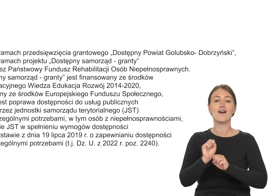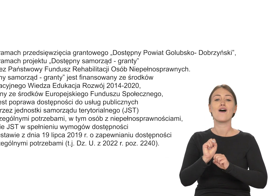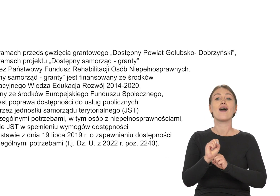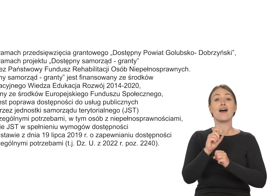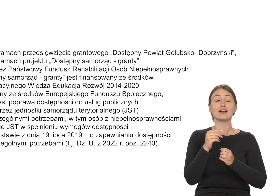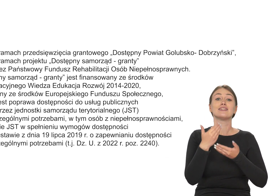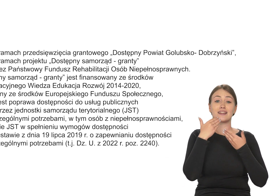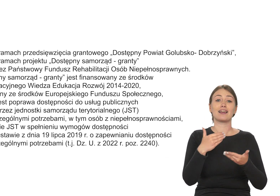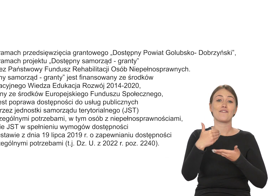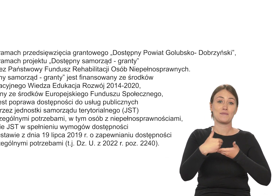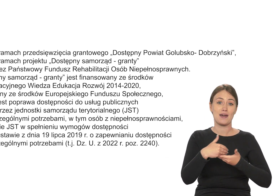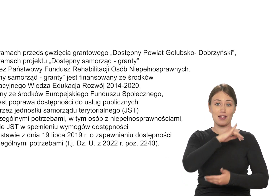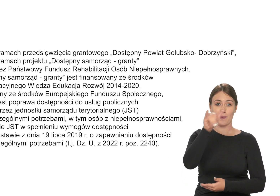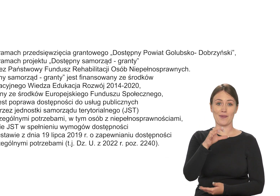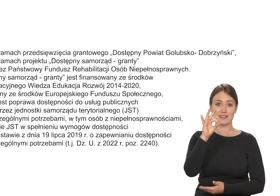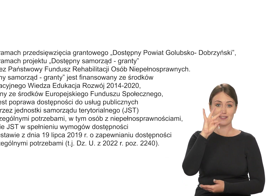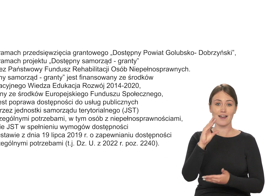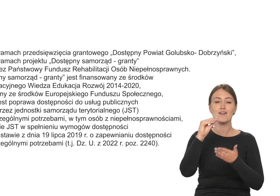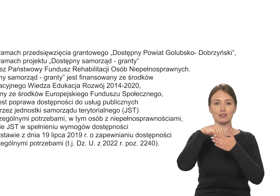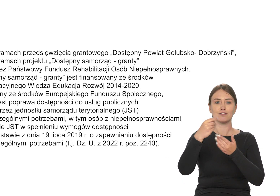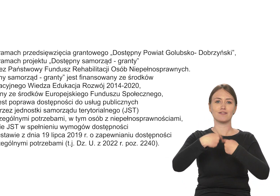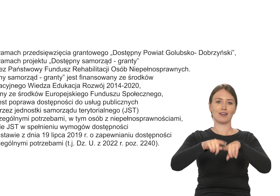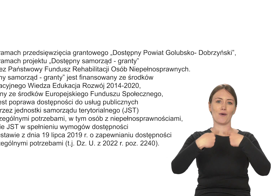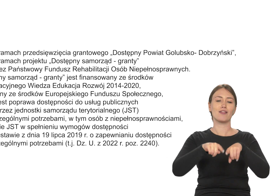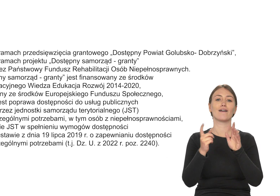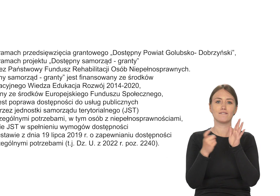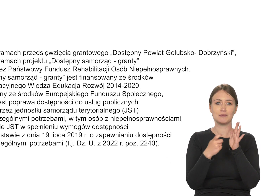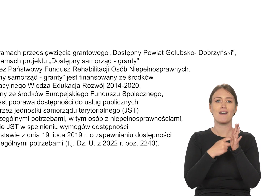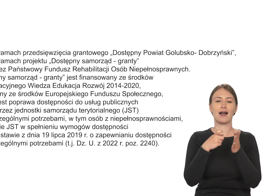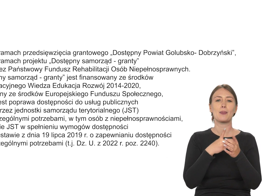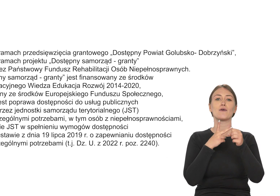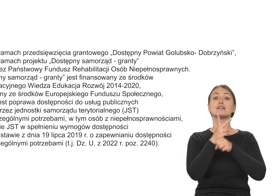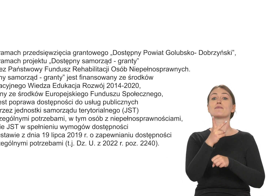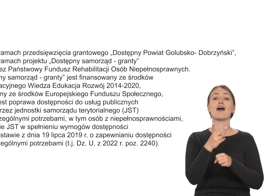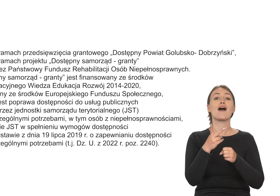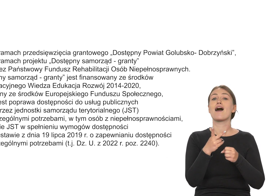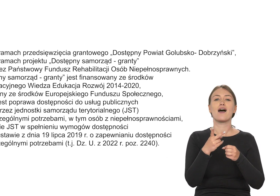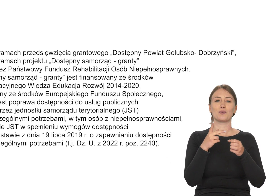poprzez wsparcie JST w spełnieniu wymogów dostępności